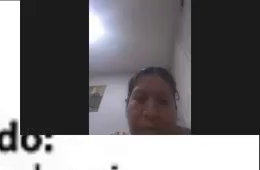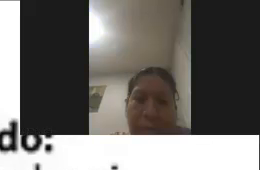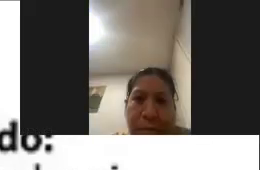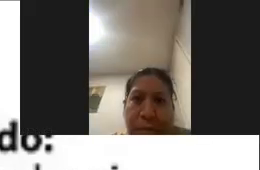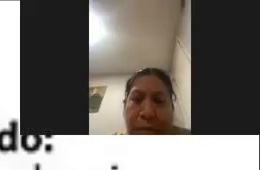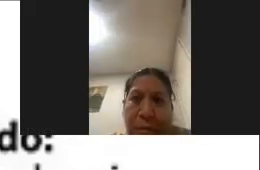A Y.